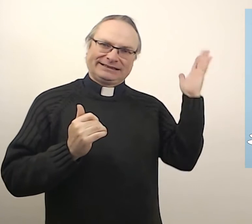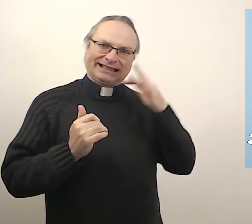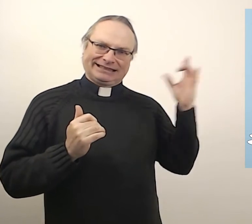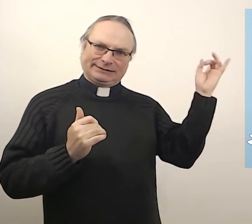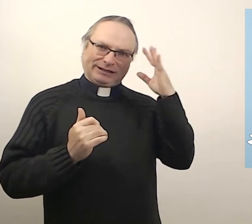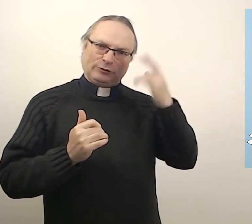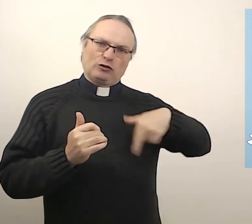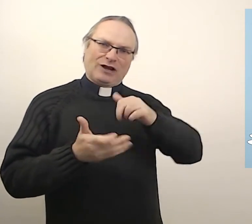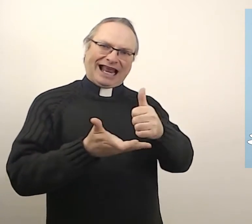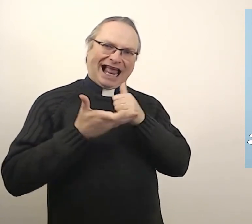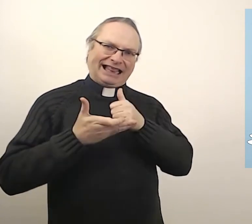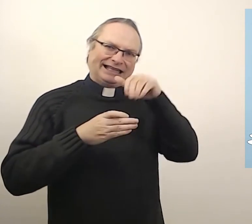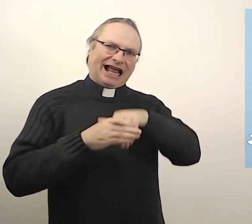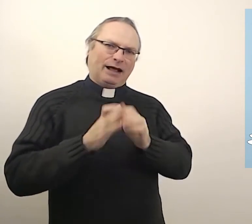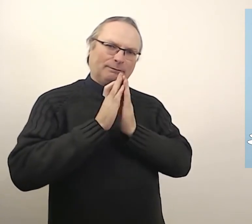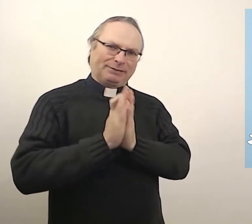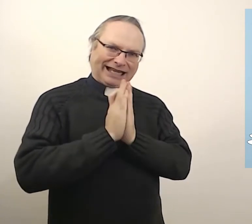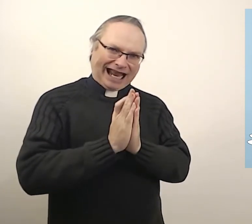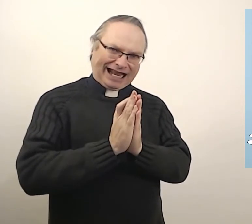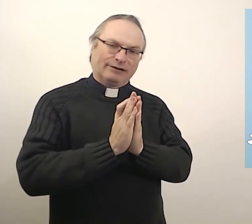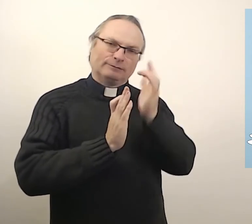Le Saint Esprit nous aide dans la prière